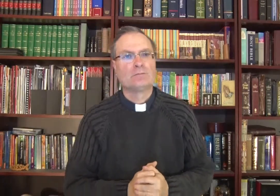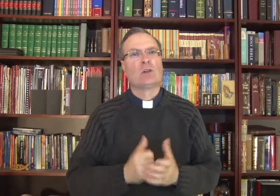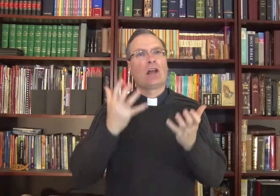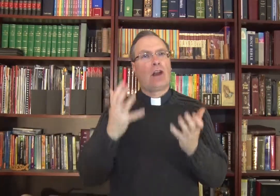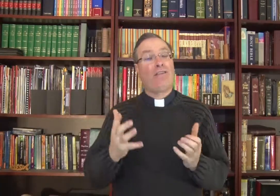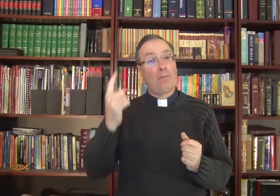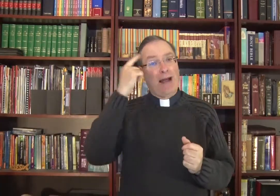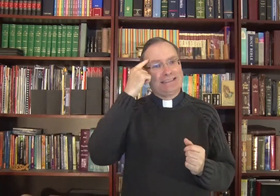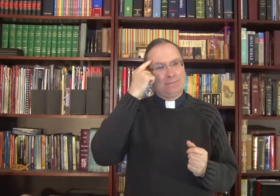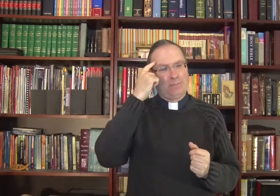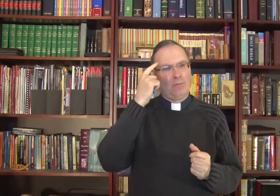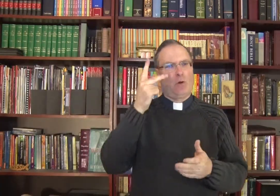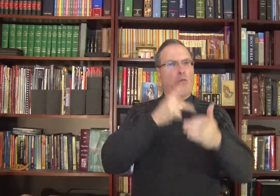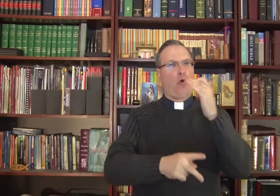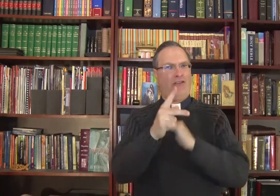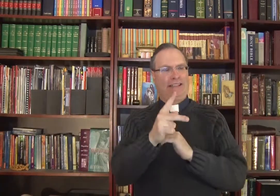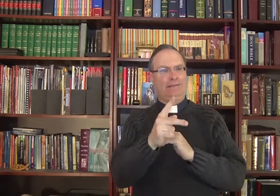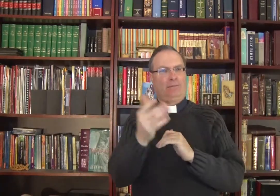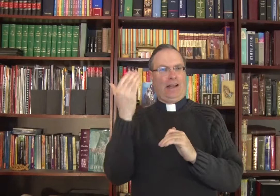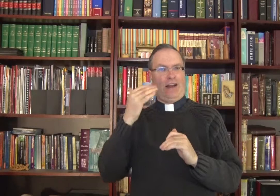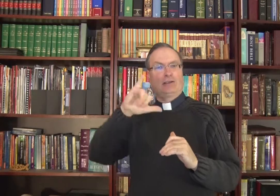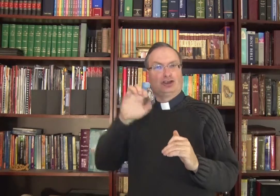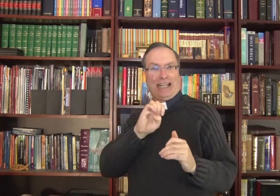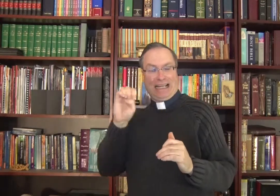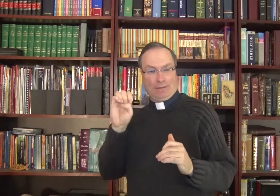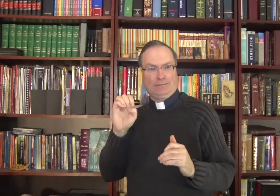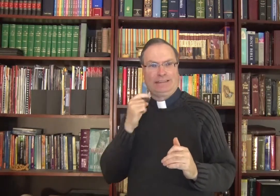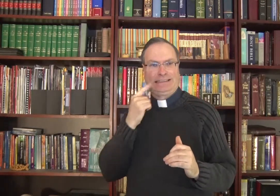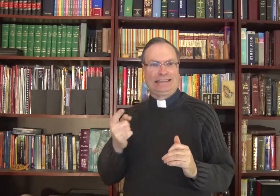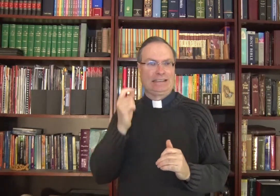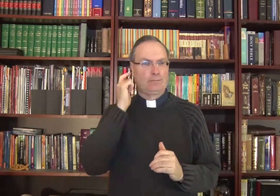Cela fait penser aux prophéties de Jérémie qui disait: